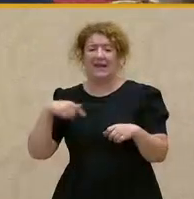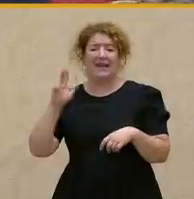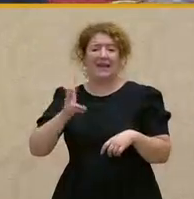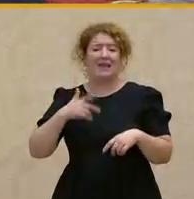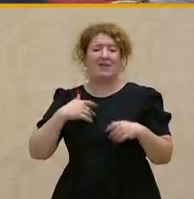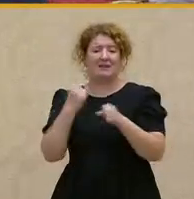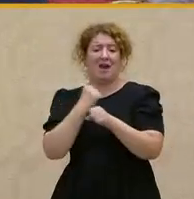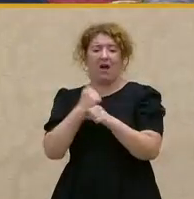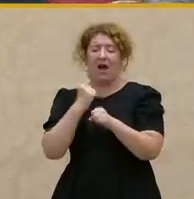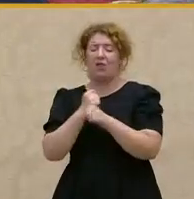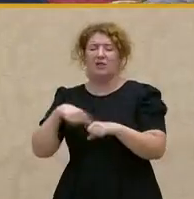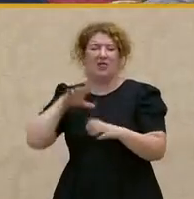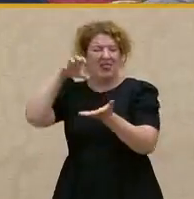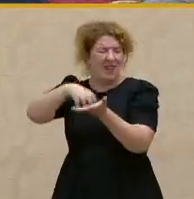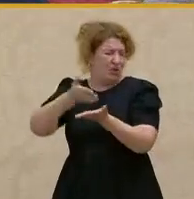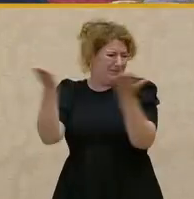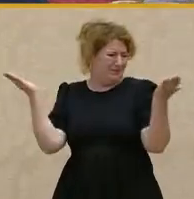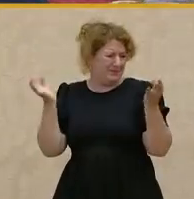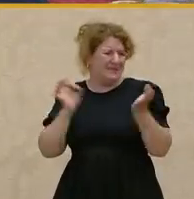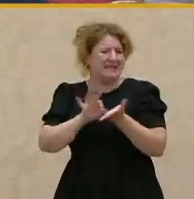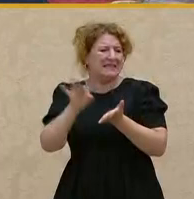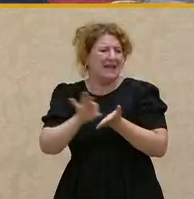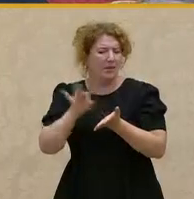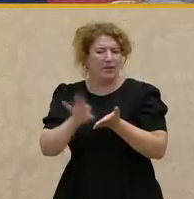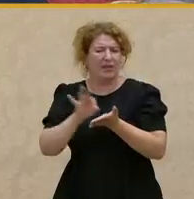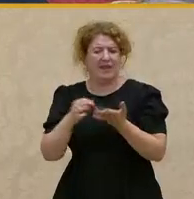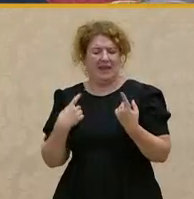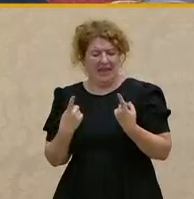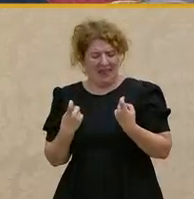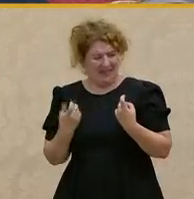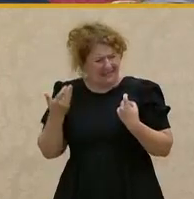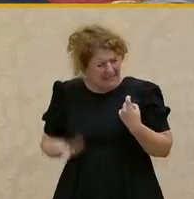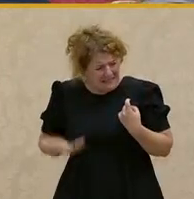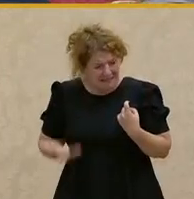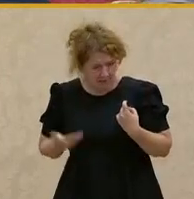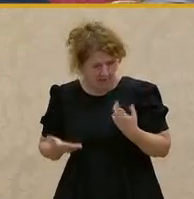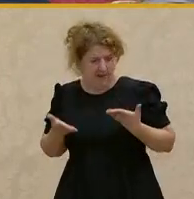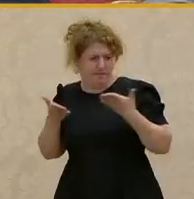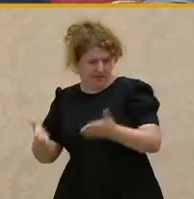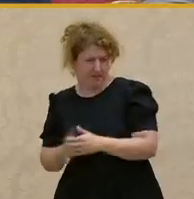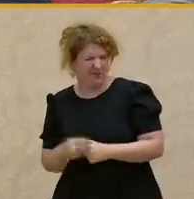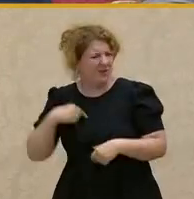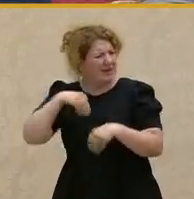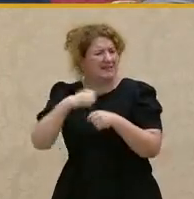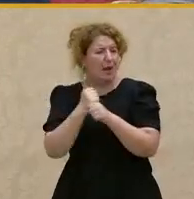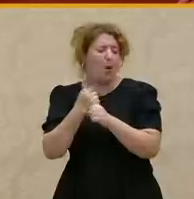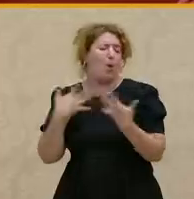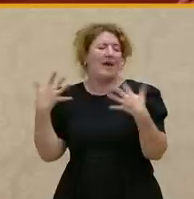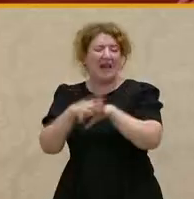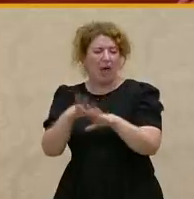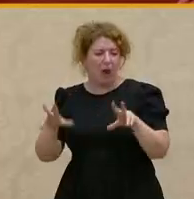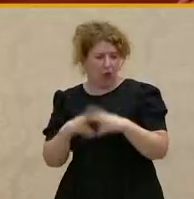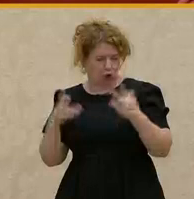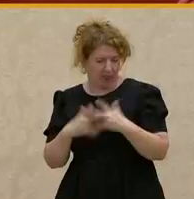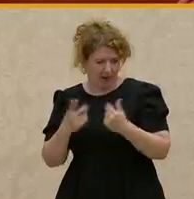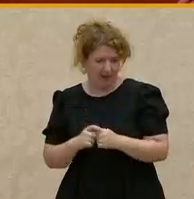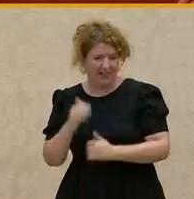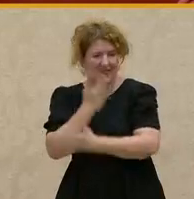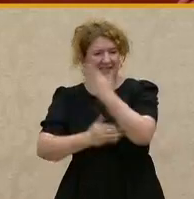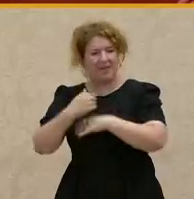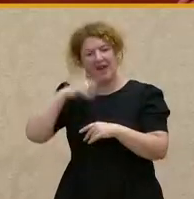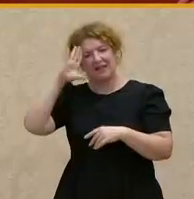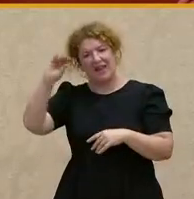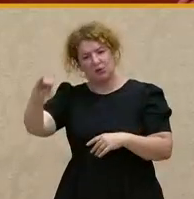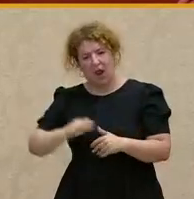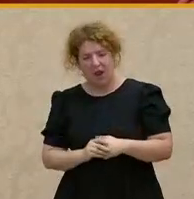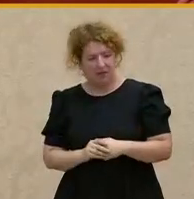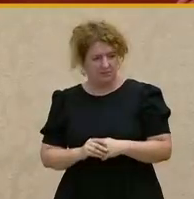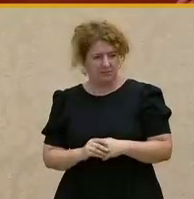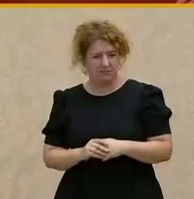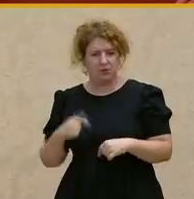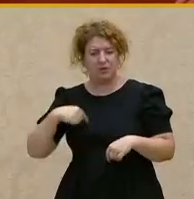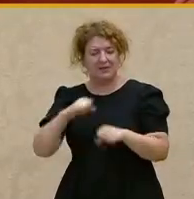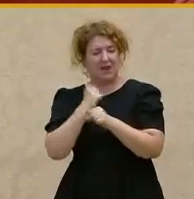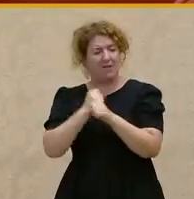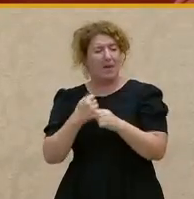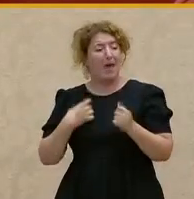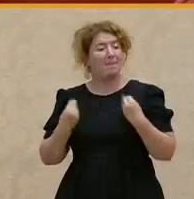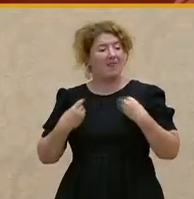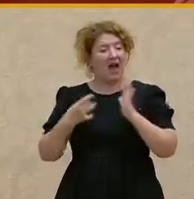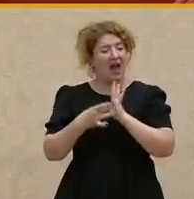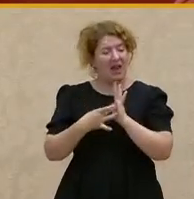es un centro generalista que presenta apoyo a personas con grandes necesidades de apoyo. En